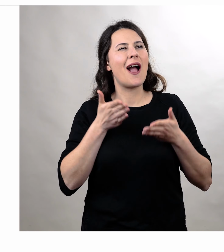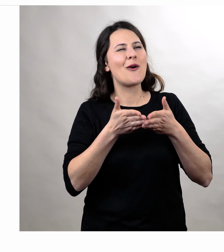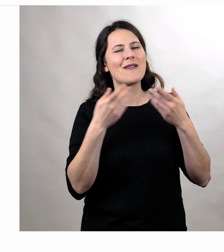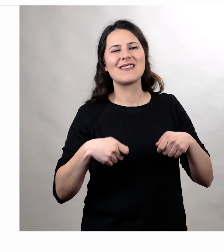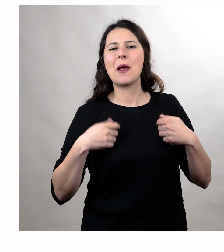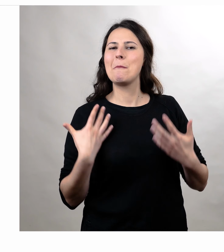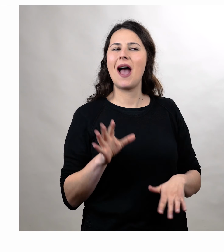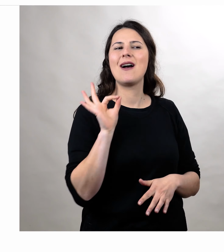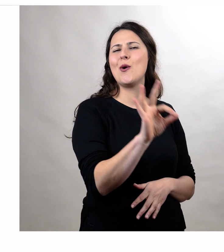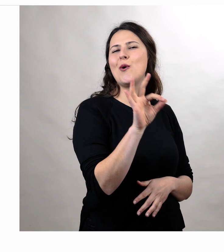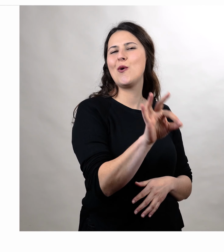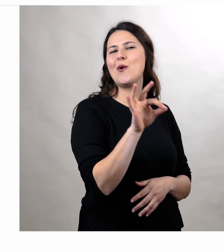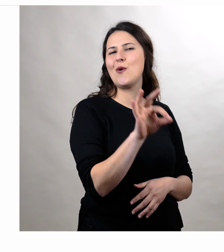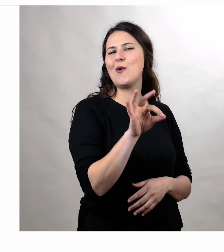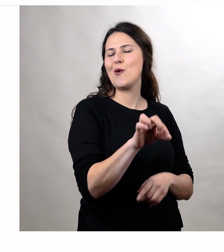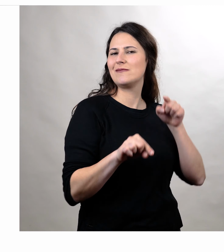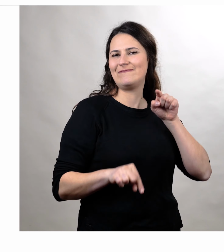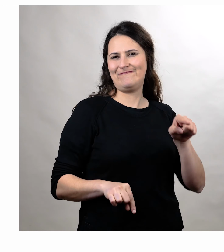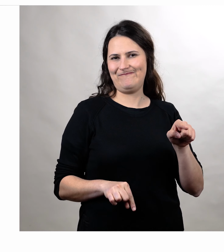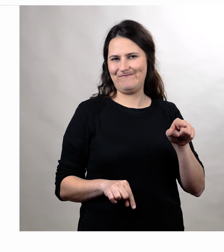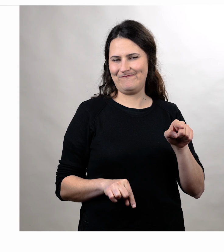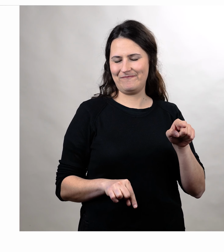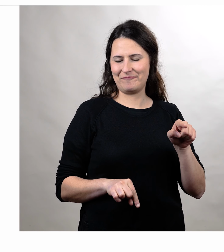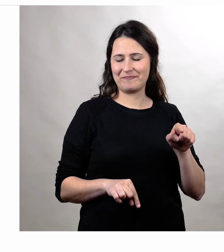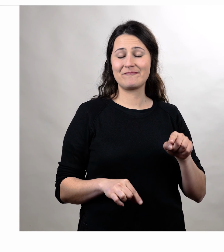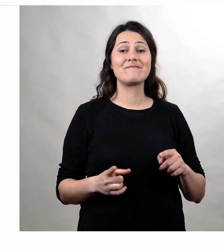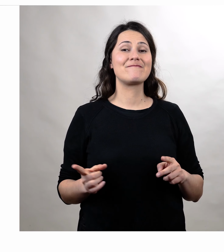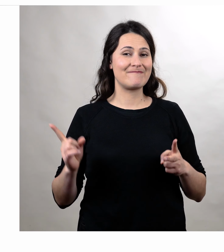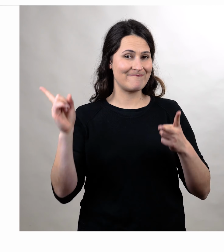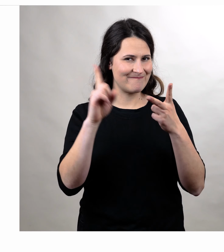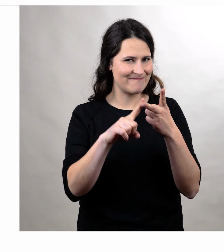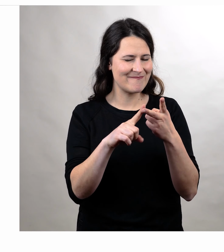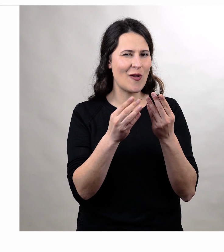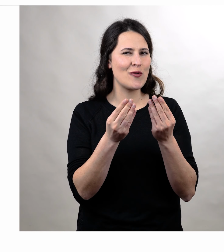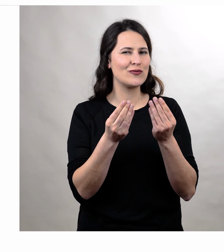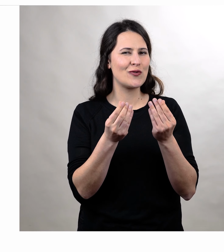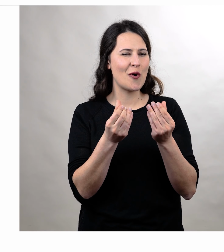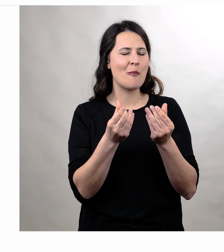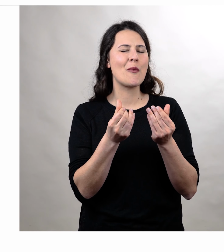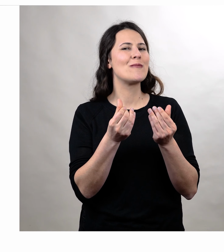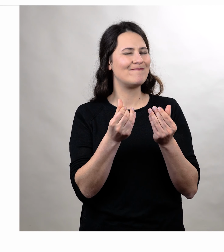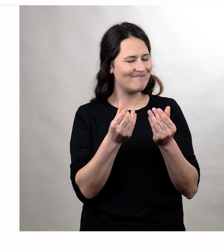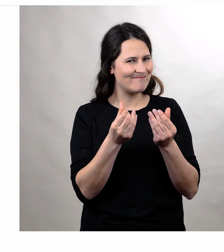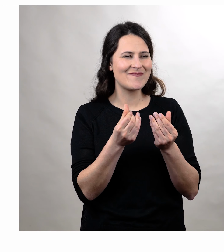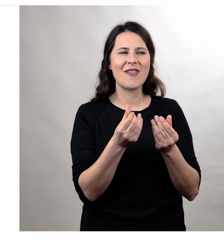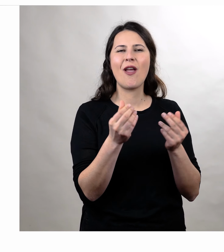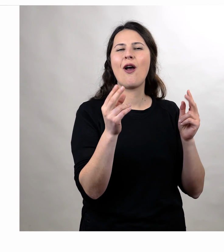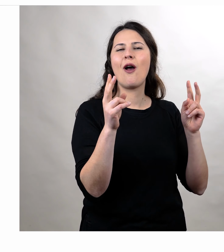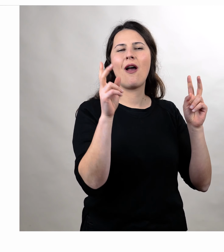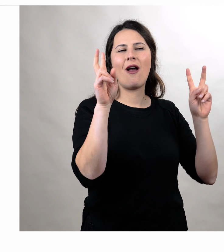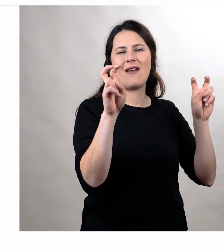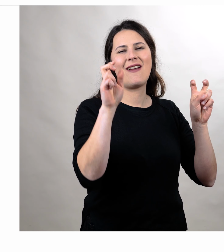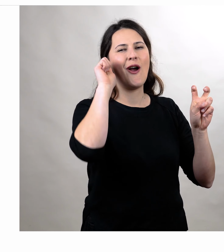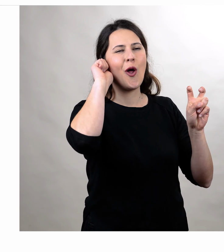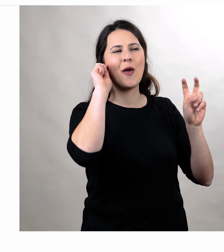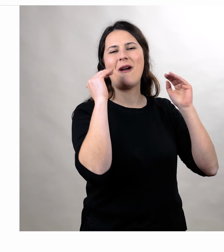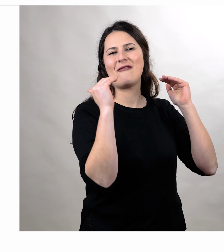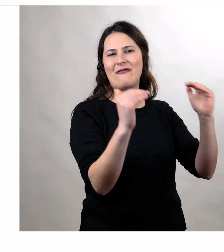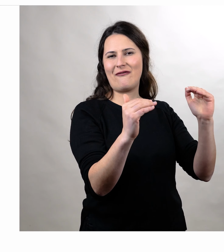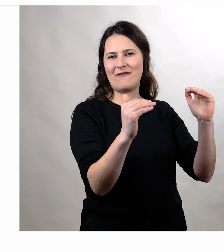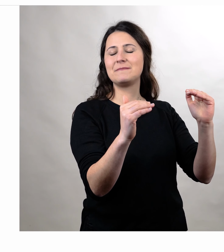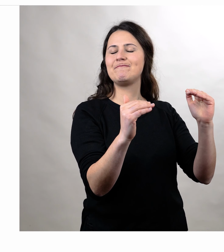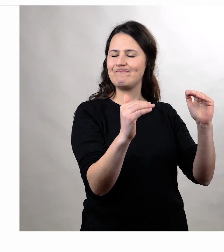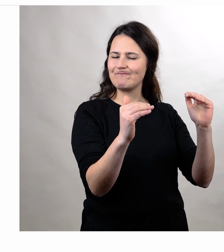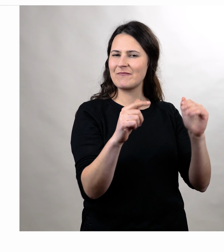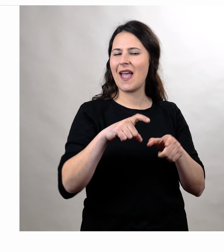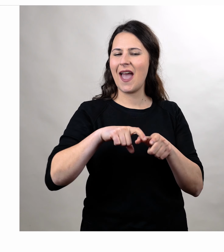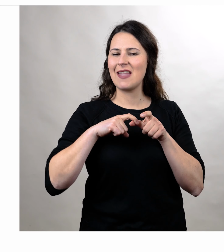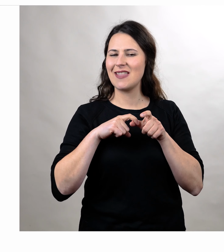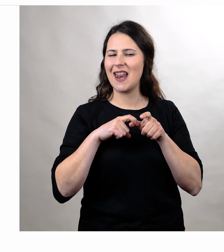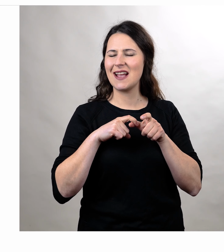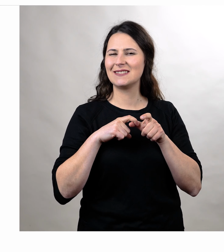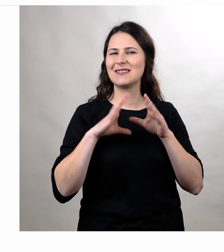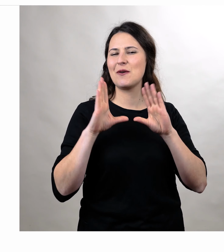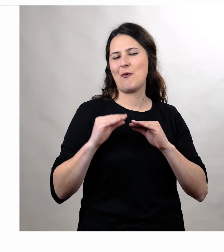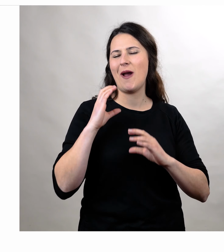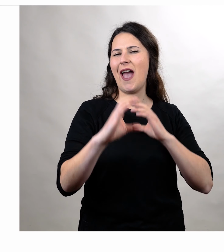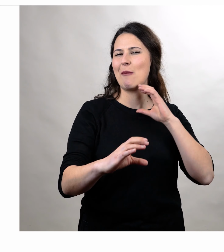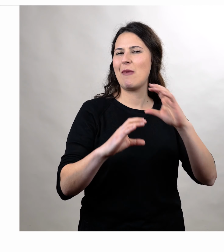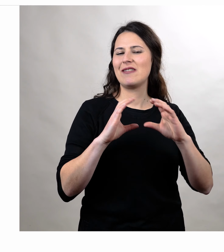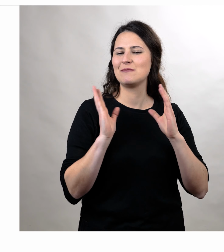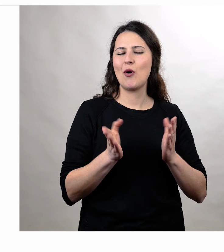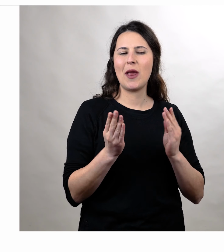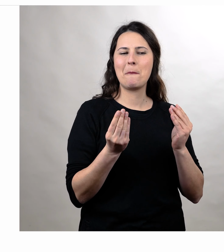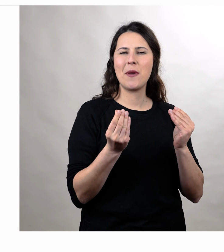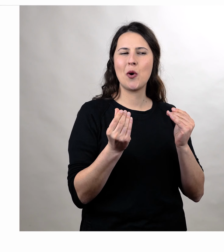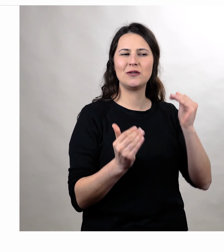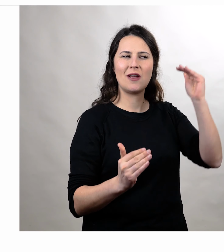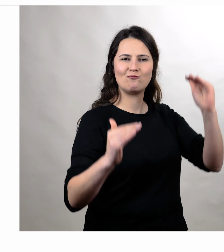Επίσης με αυτό τον τρόπο οι επενδυτικές εταιρείες μπορούν να προσφέρουν διαφορετικά επίπεδα ποιότητας και εξυπηρέτησης,